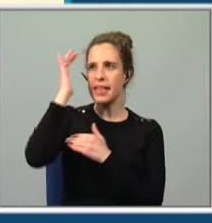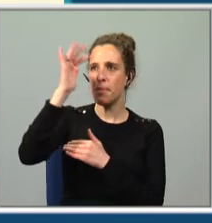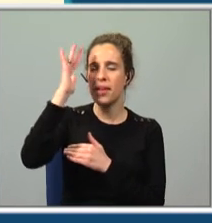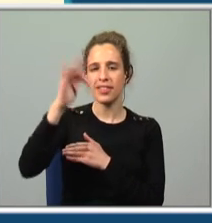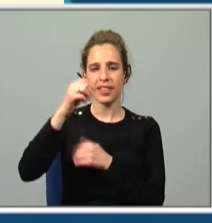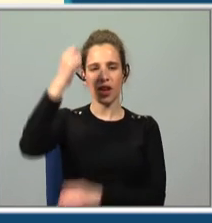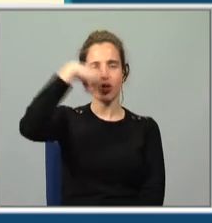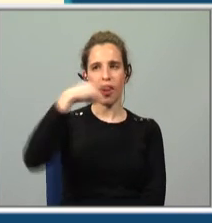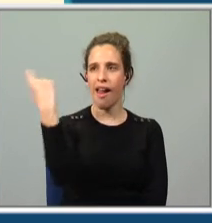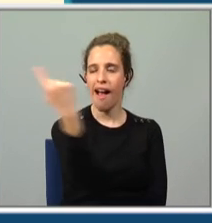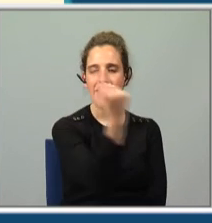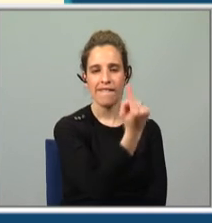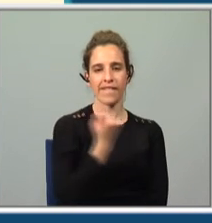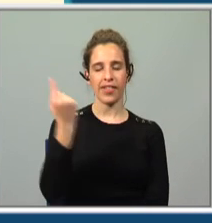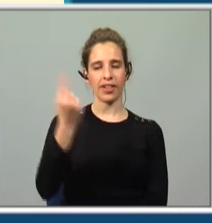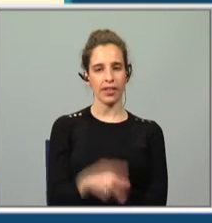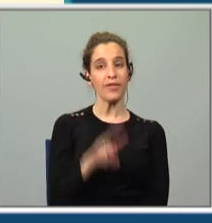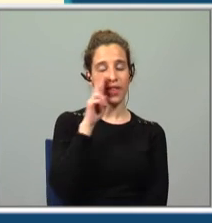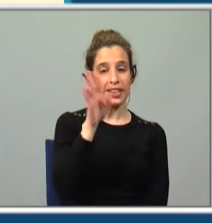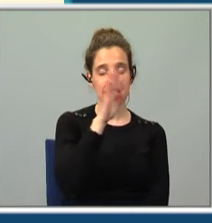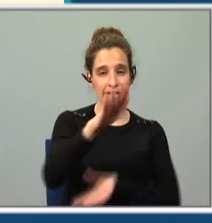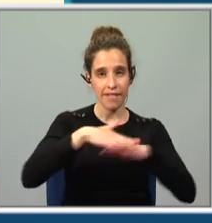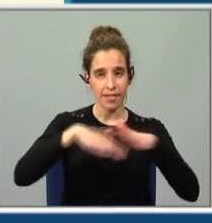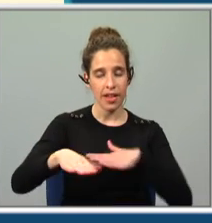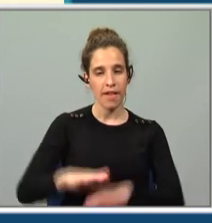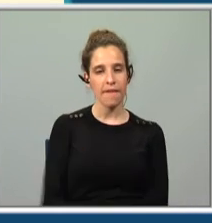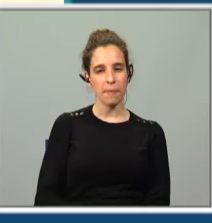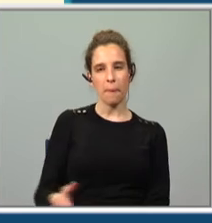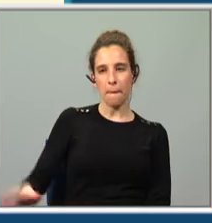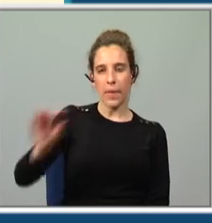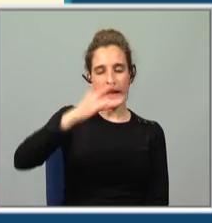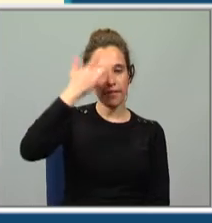histórias à sua volta vais ver se o fizeres torna-se cada vez mais fácil 你身邊的故事會看看你這樣做變得越來越容易